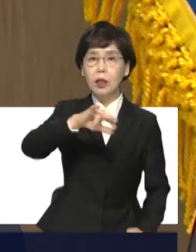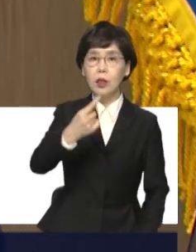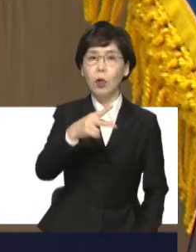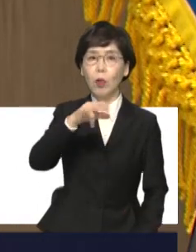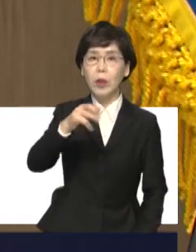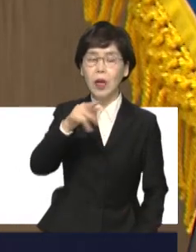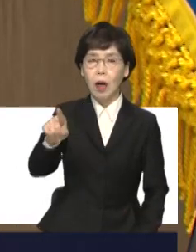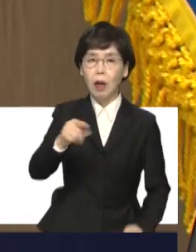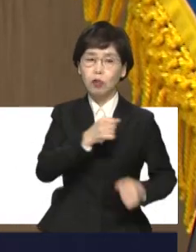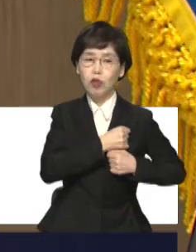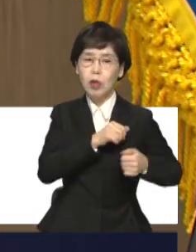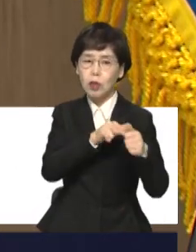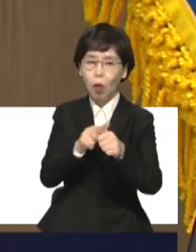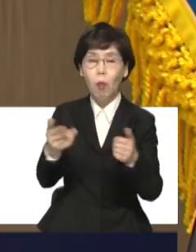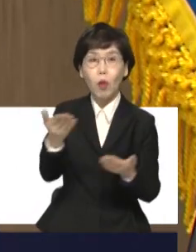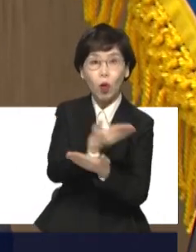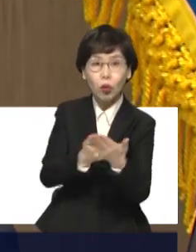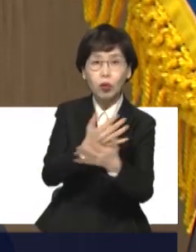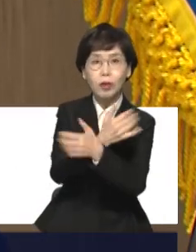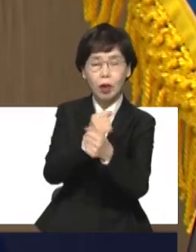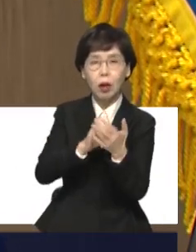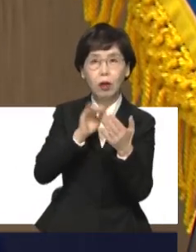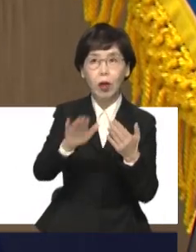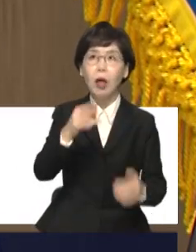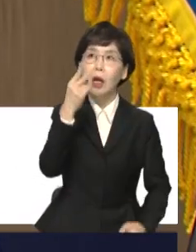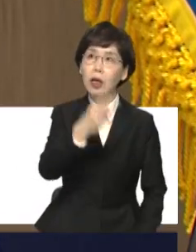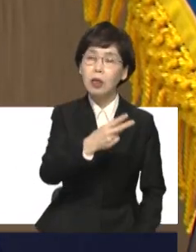체결하였다가 2019년 8월 지소미아 종료를